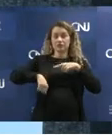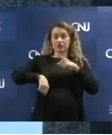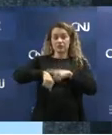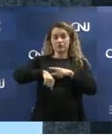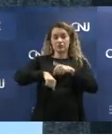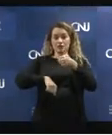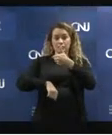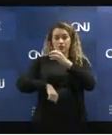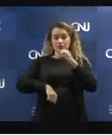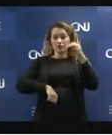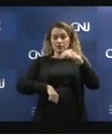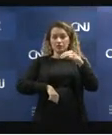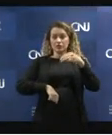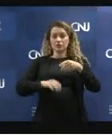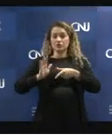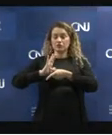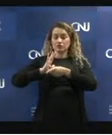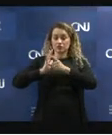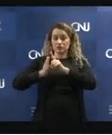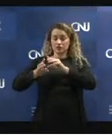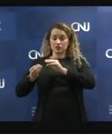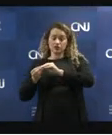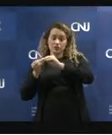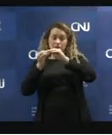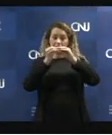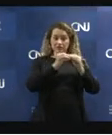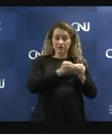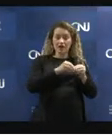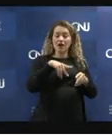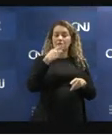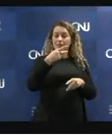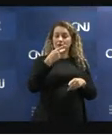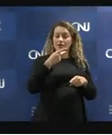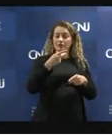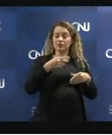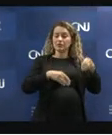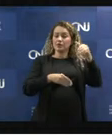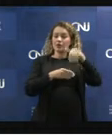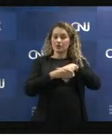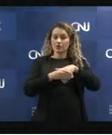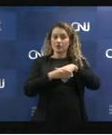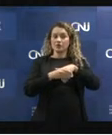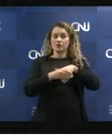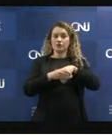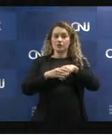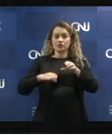antes de repassar a palavra para o voto da eminente conselheira ministra Maria Thereza.